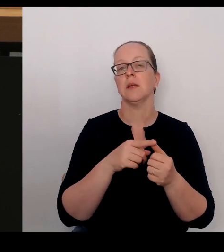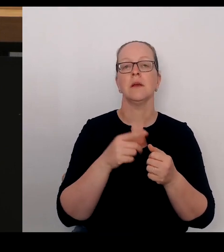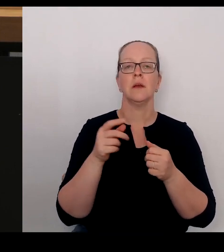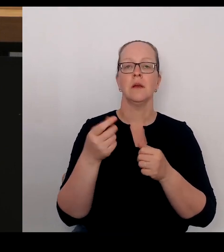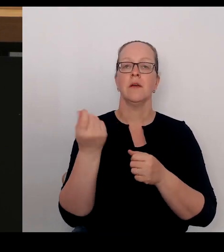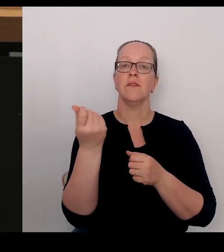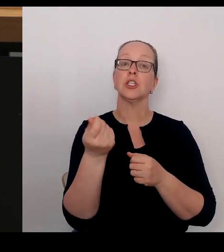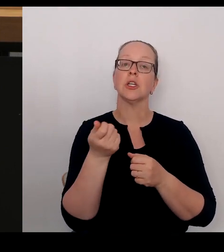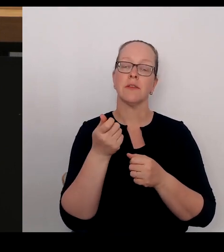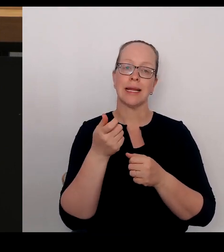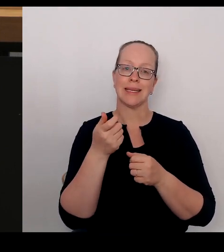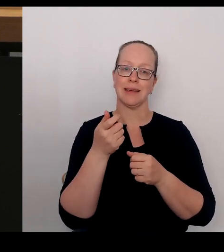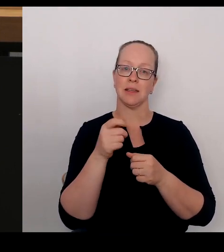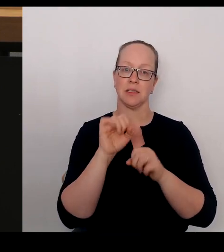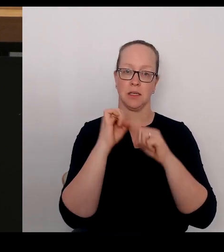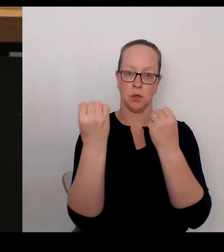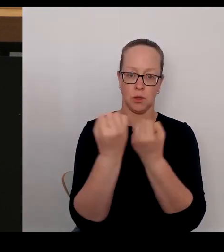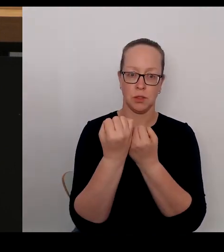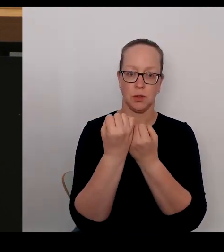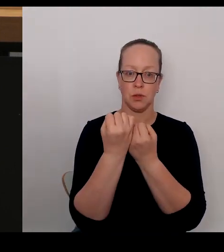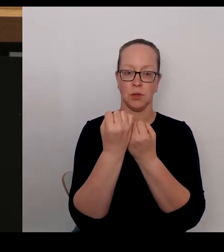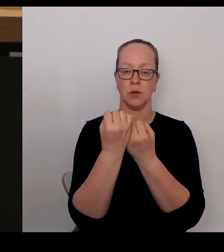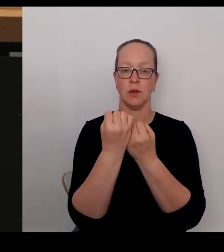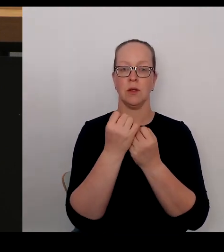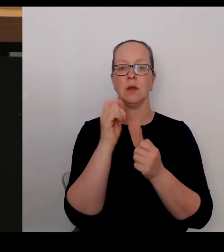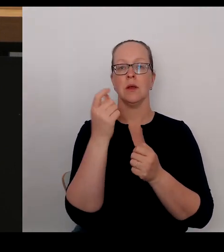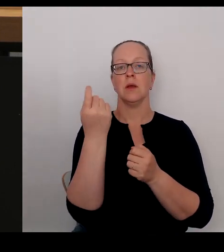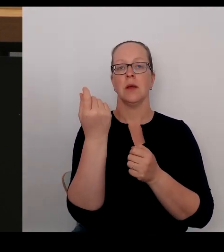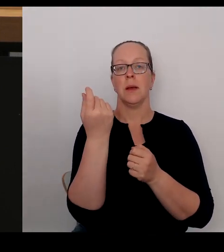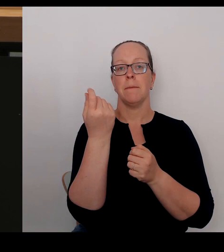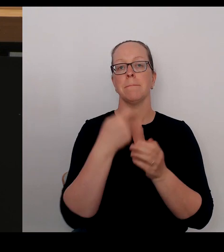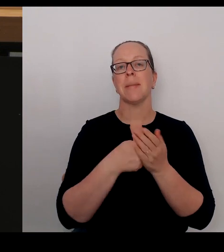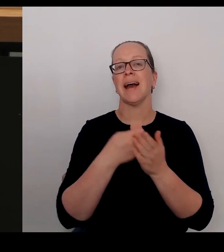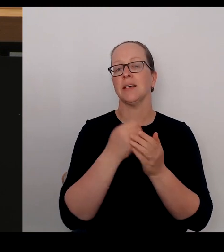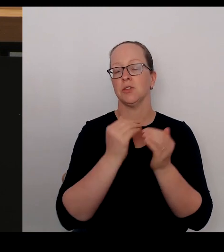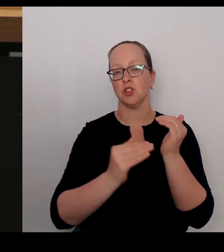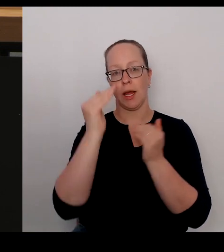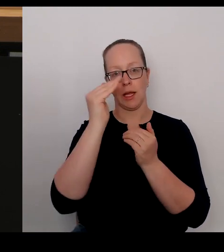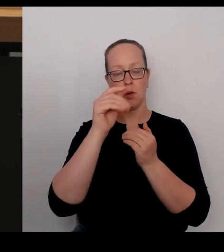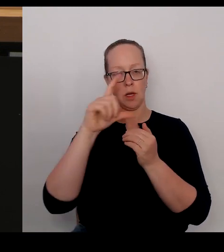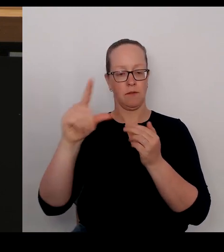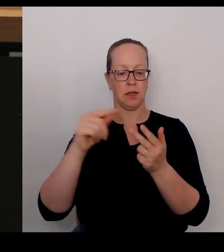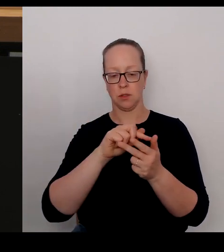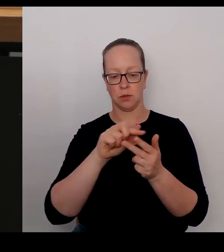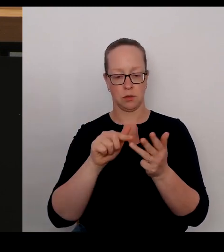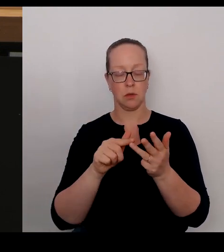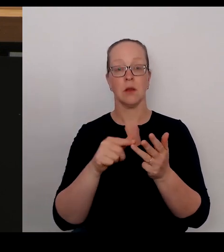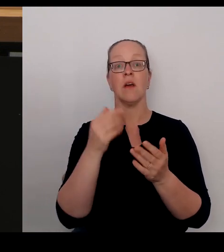zuspitzende Fachkräftemangel, der sich zunehmend verschärfen wird, da perspektivisch immer weniger junge